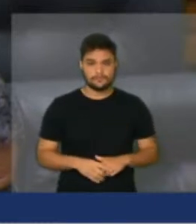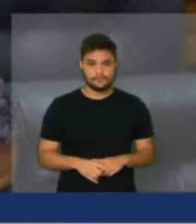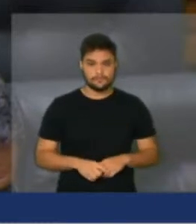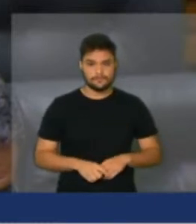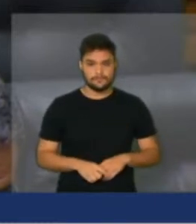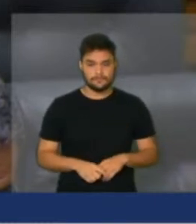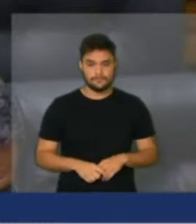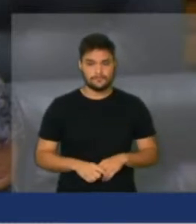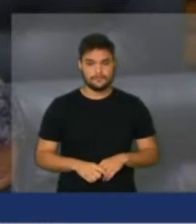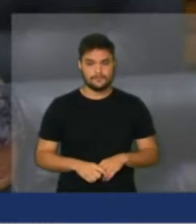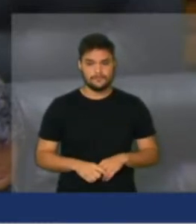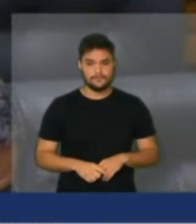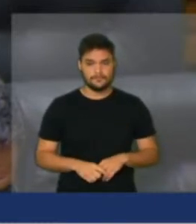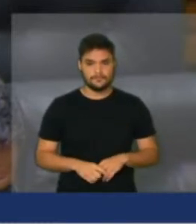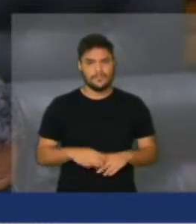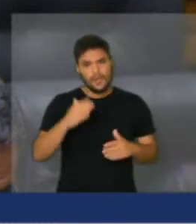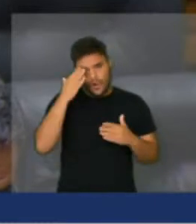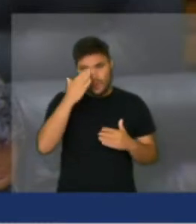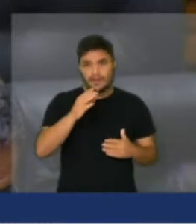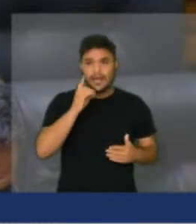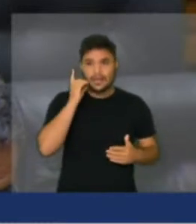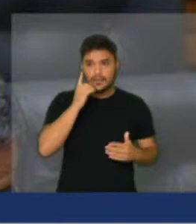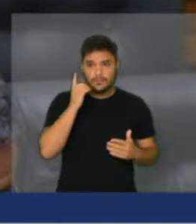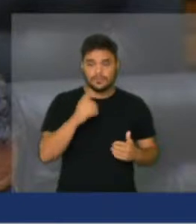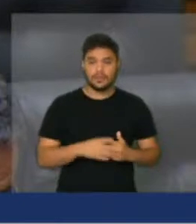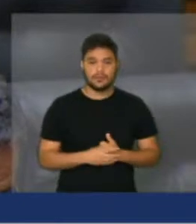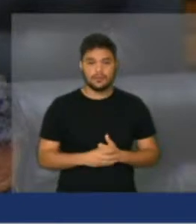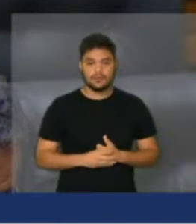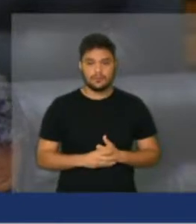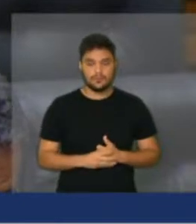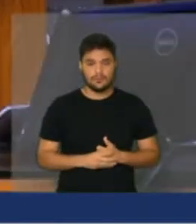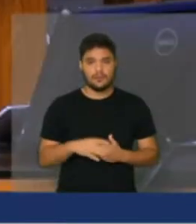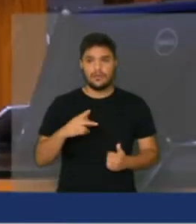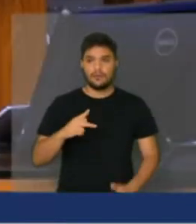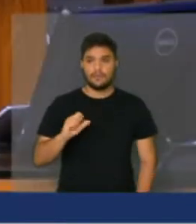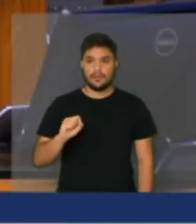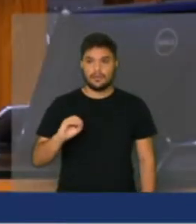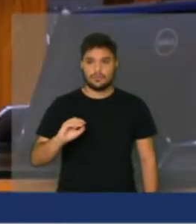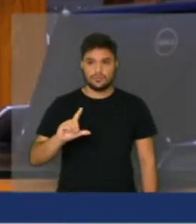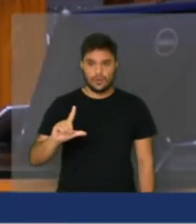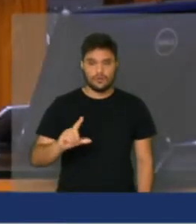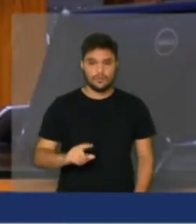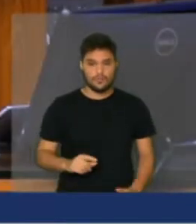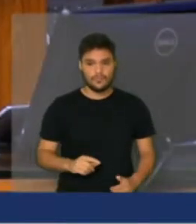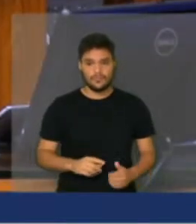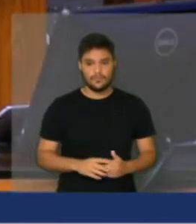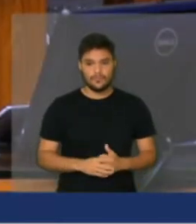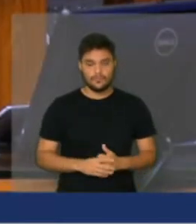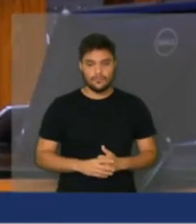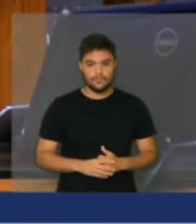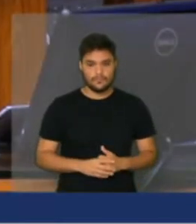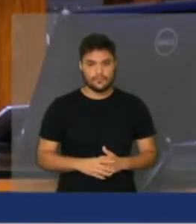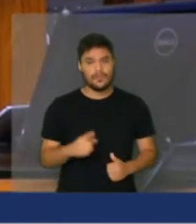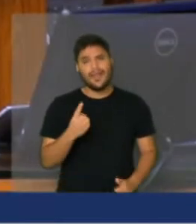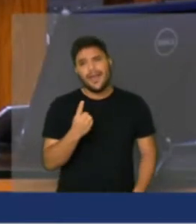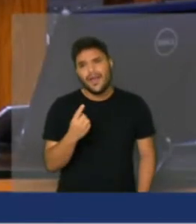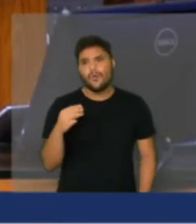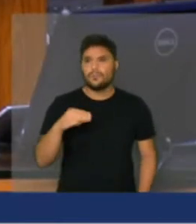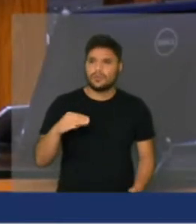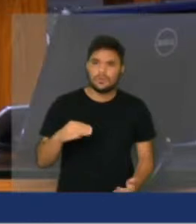ÁUDIO]. -- [PRESIDENTE]: BOM OBRIGADA DEPUTADA. PSOL, DEPUTADA É UM MINUTO, EU ABRI O UM MINUTO QUANDO V.EXA. JÁ TINHA FALADO 2 E AÍ MAIS 30